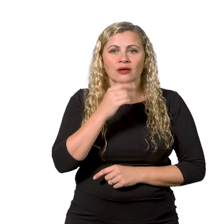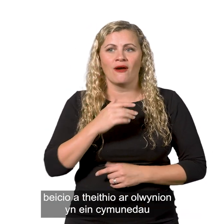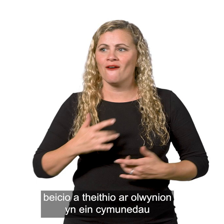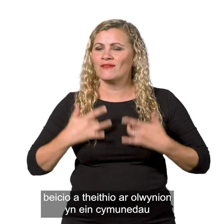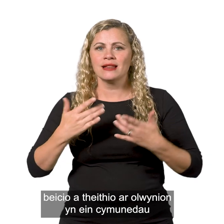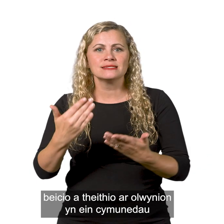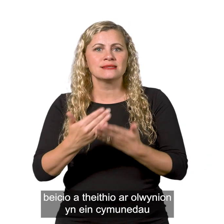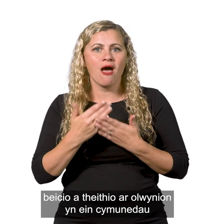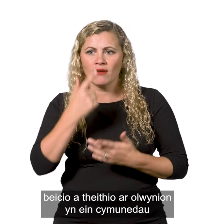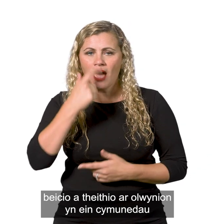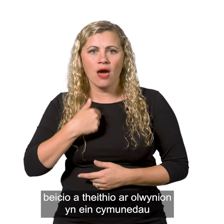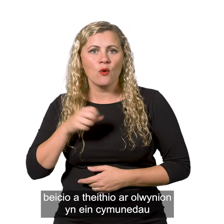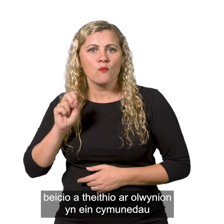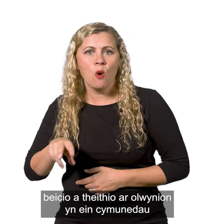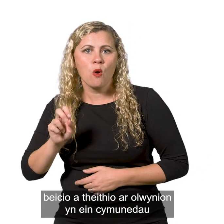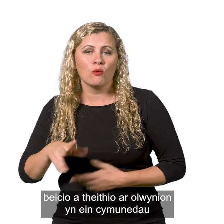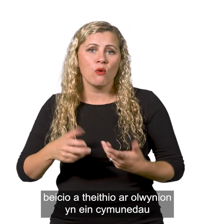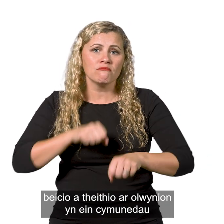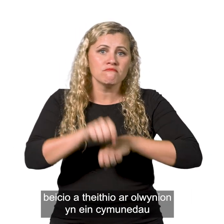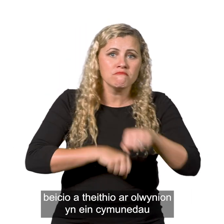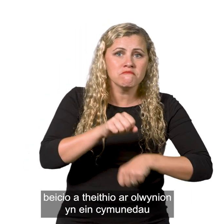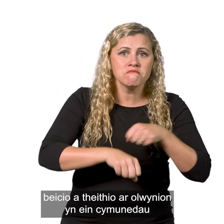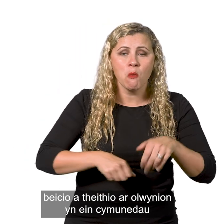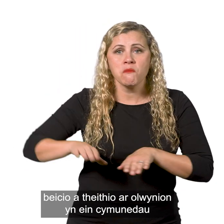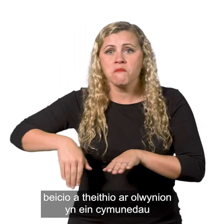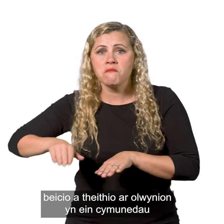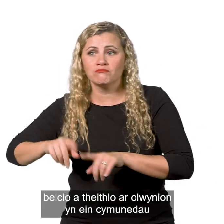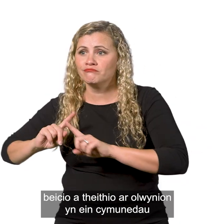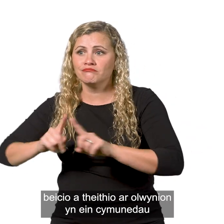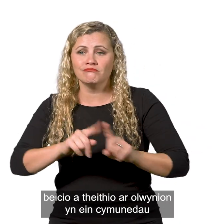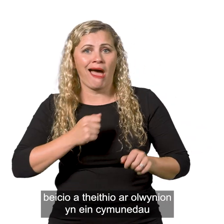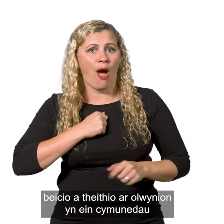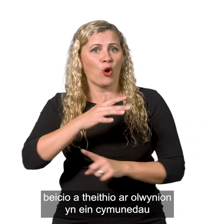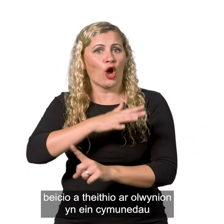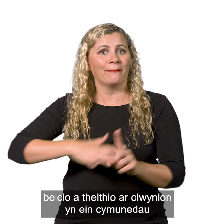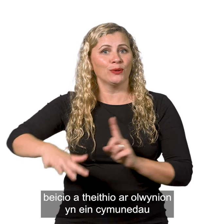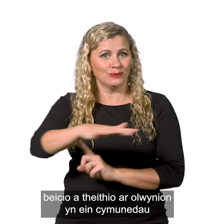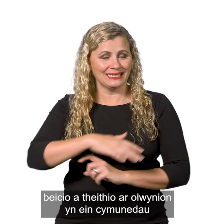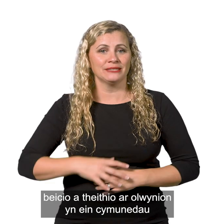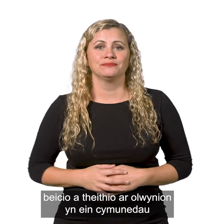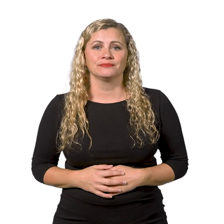beicio a theithio ar olwynion yn ein cymunedau